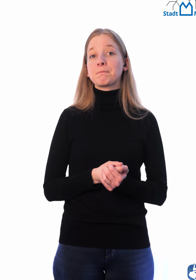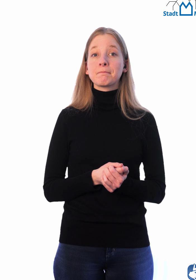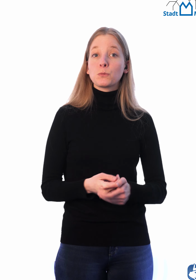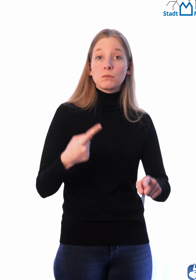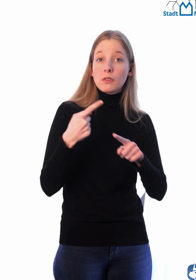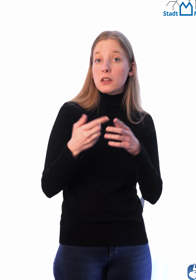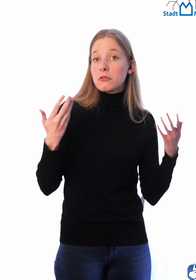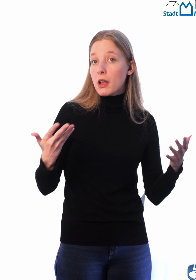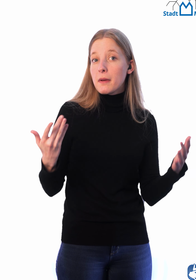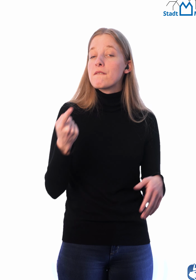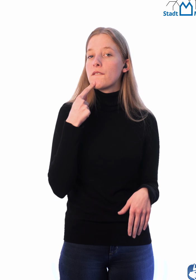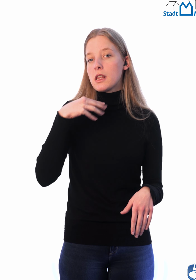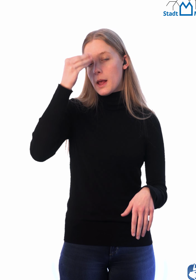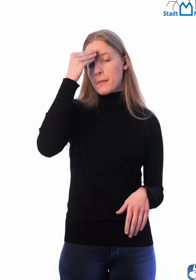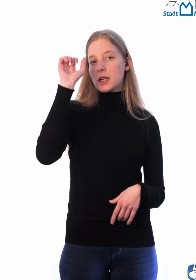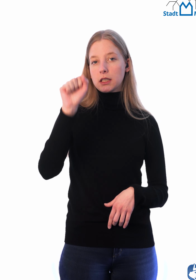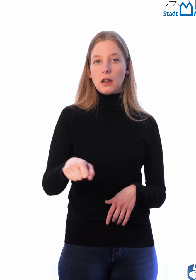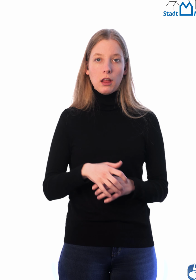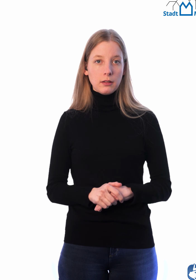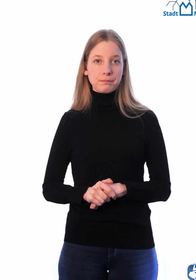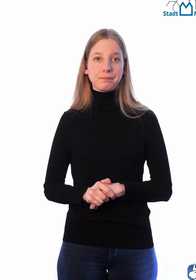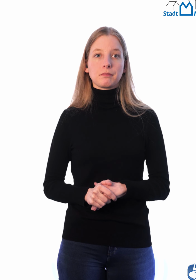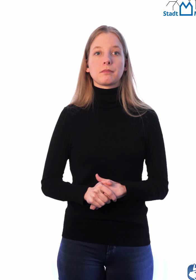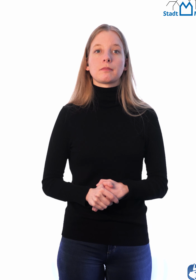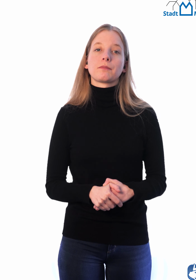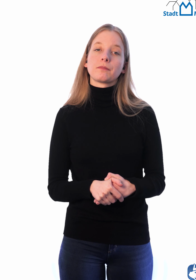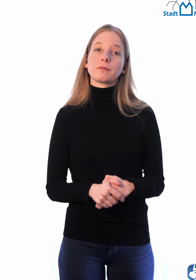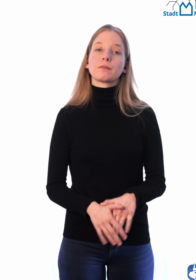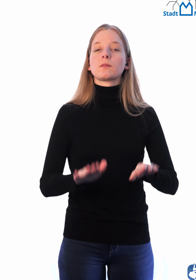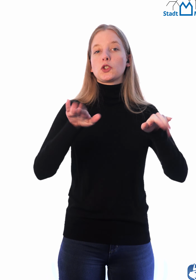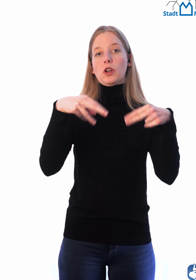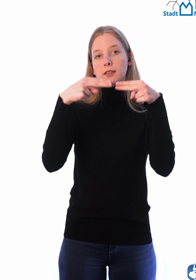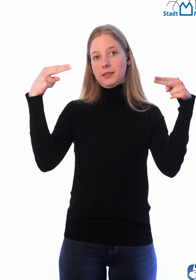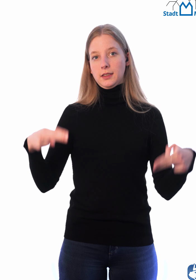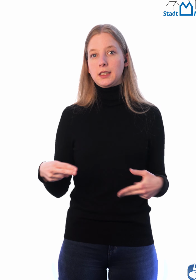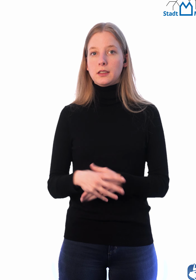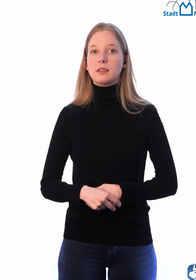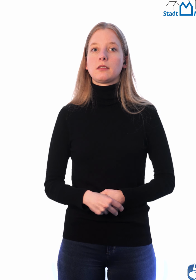Sie können Fehler melden. Die Startseite